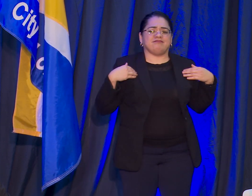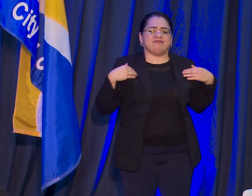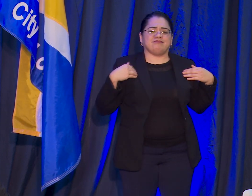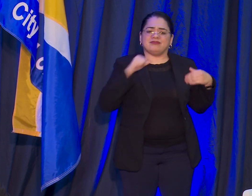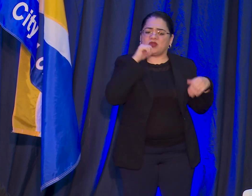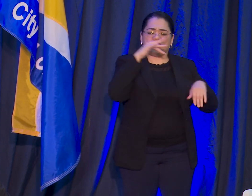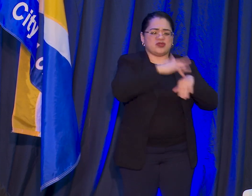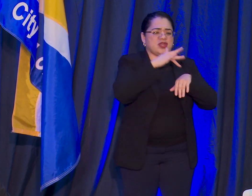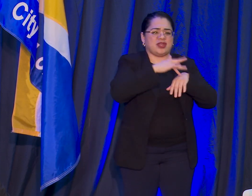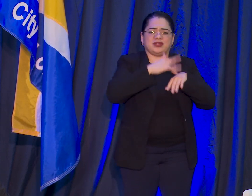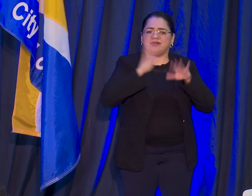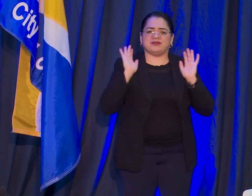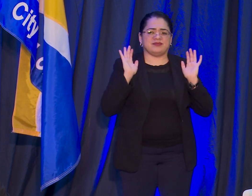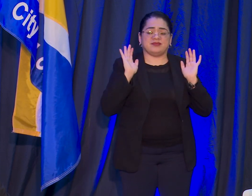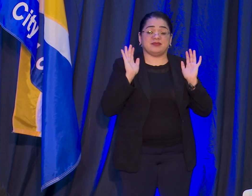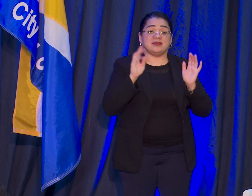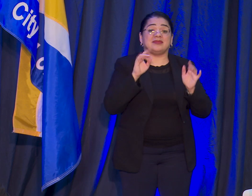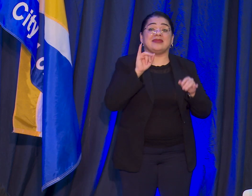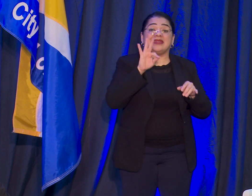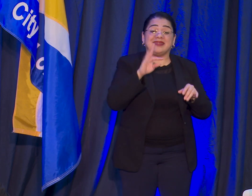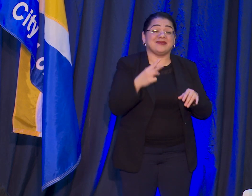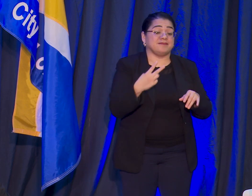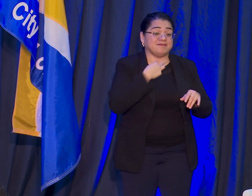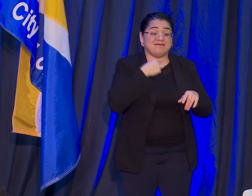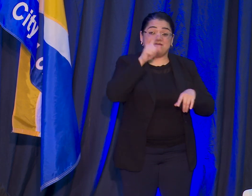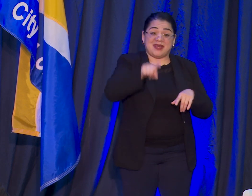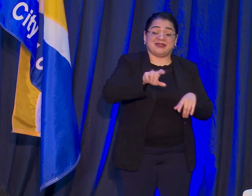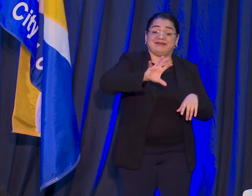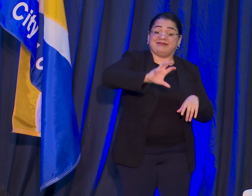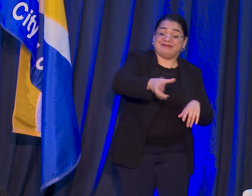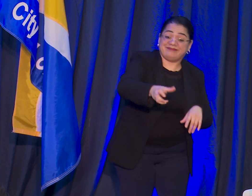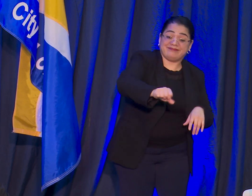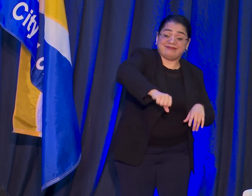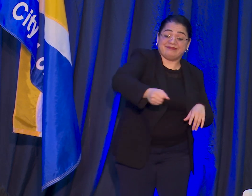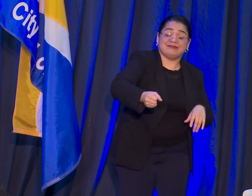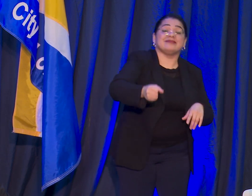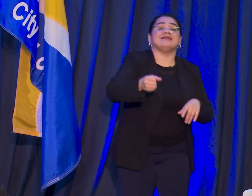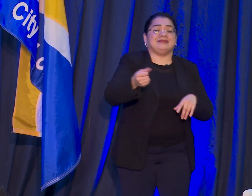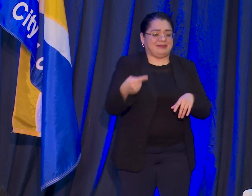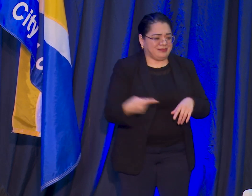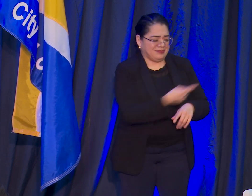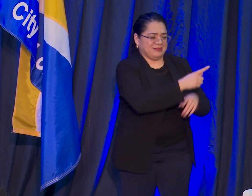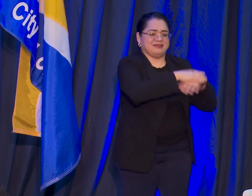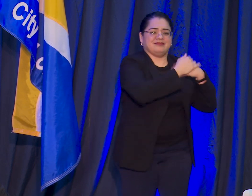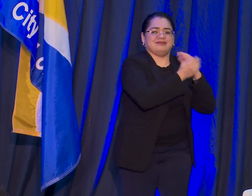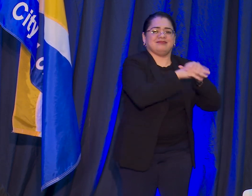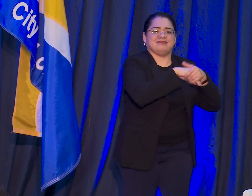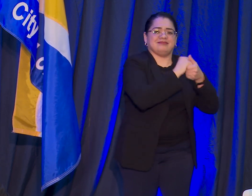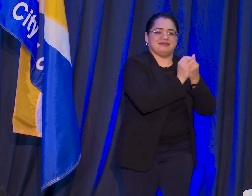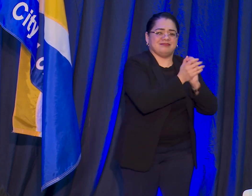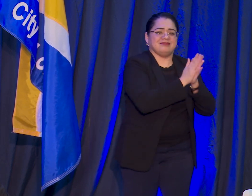usin no cuando no pueden avatar ESO si Guren se dice our hands on each eye sir